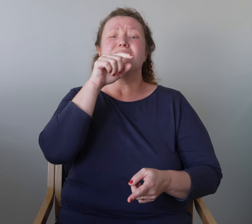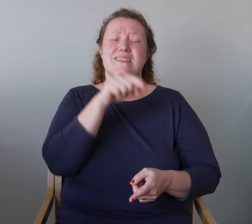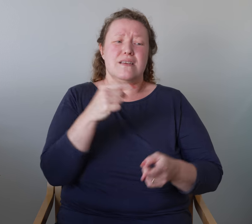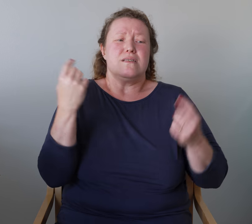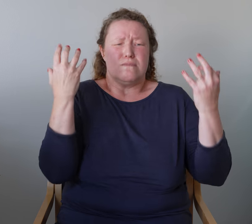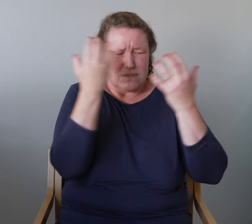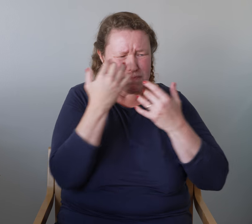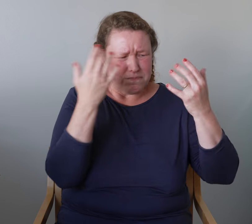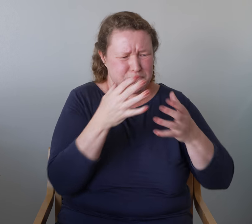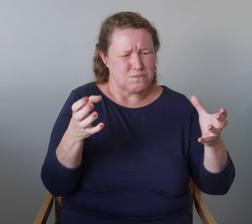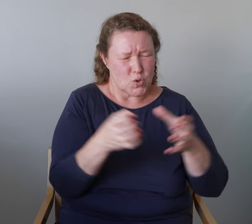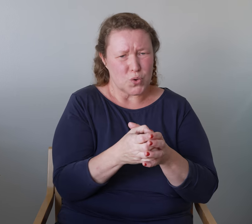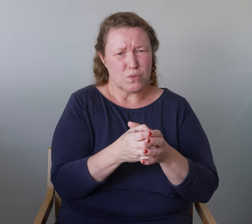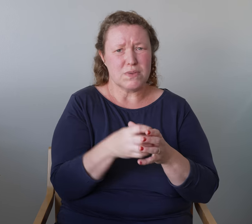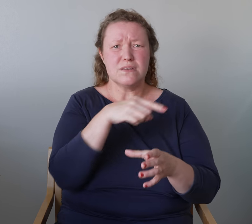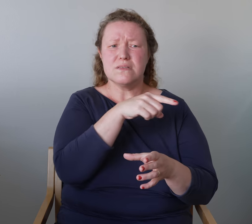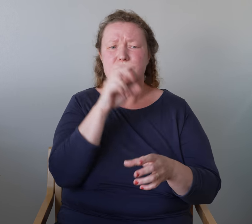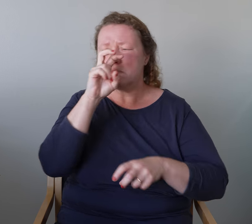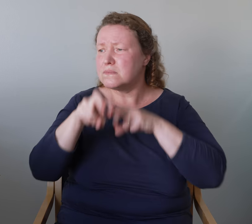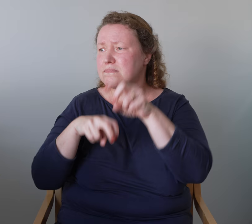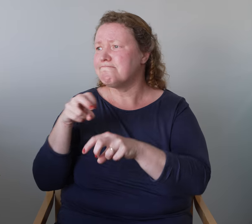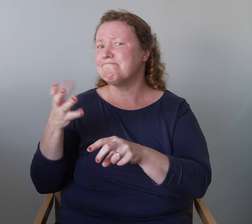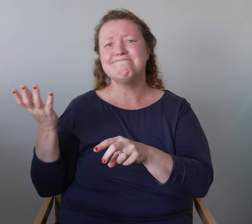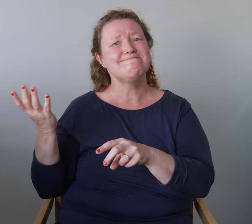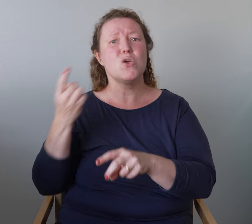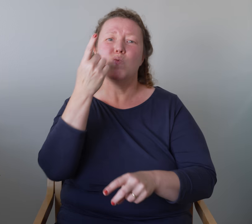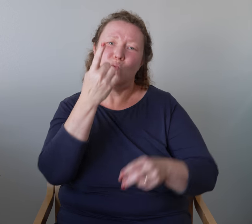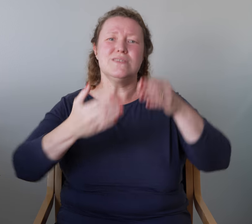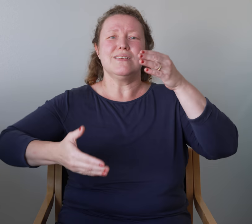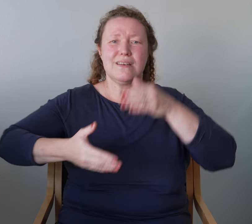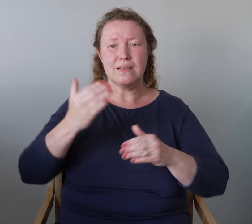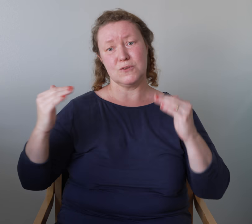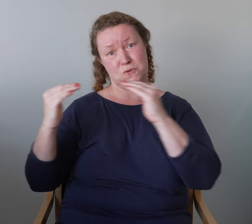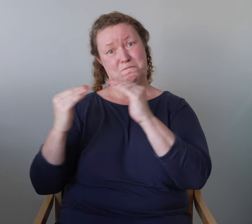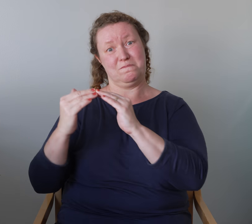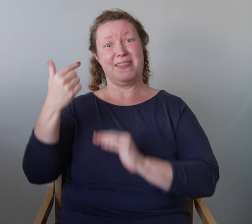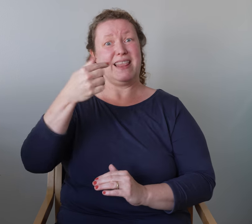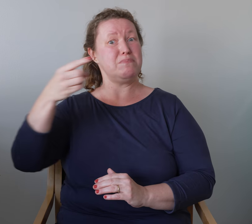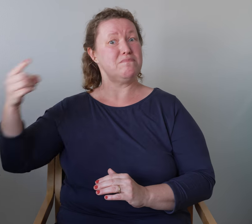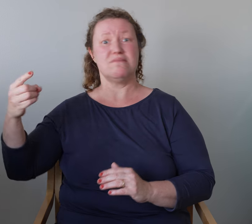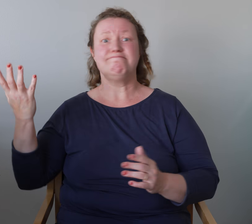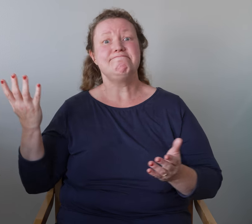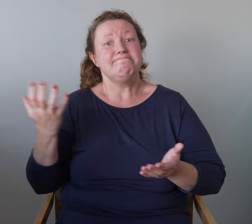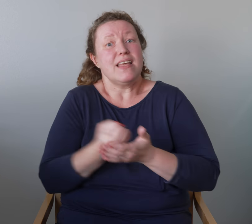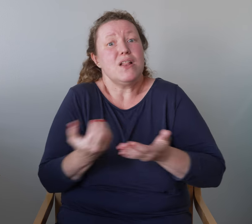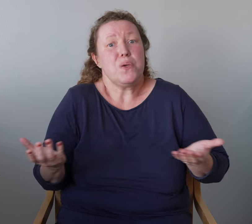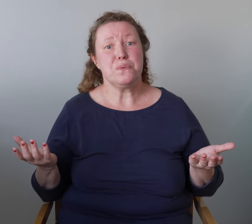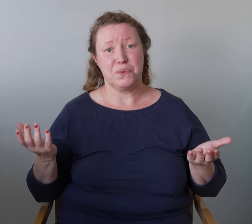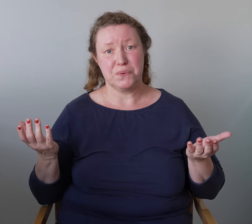Mitään yhtä, selkeästi TPP:n korvaavaa järjestelmää ei ole löytynyt.